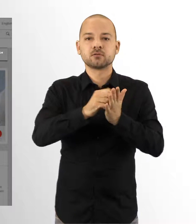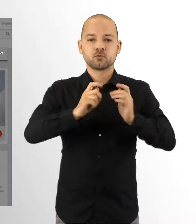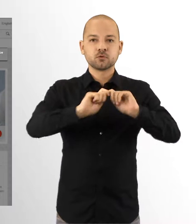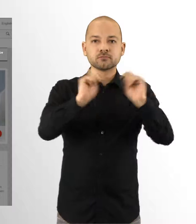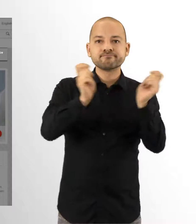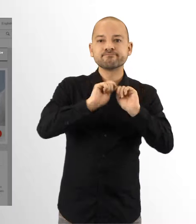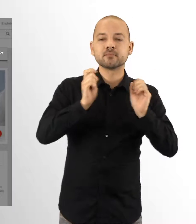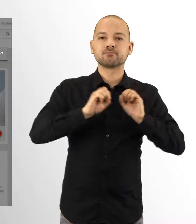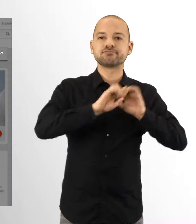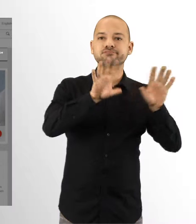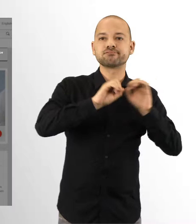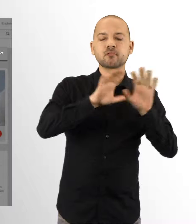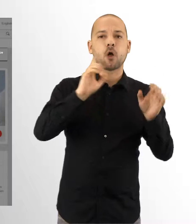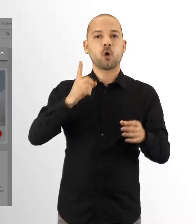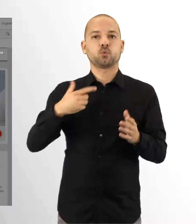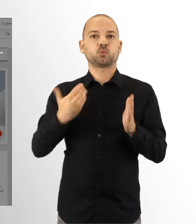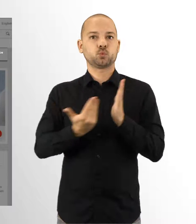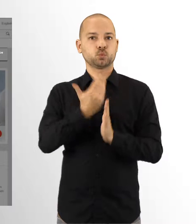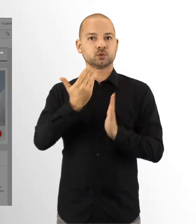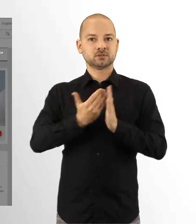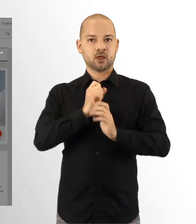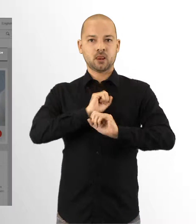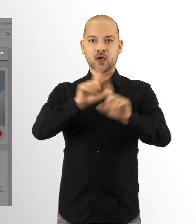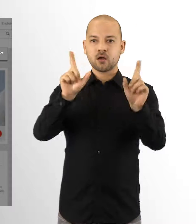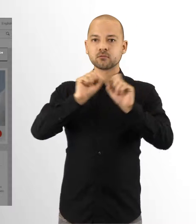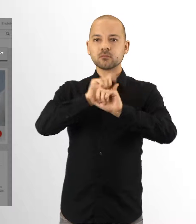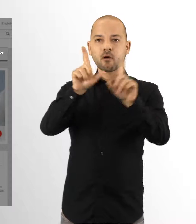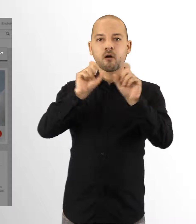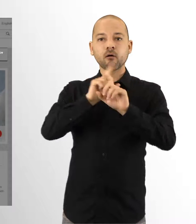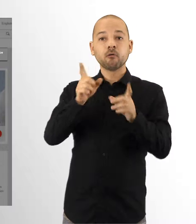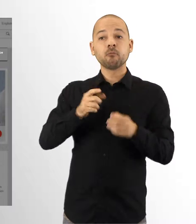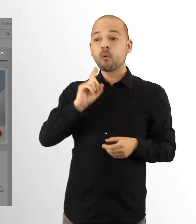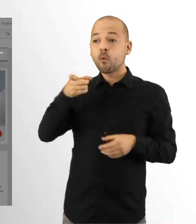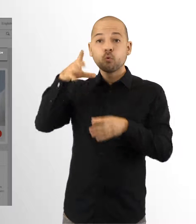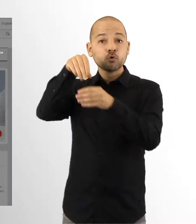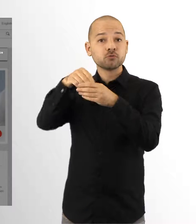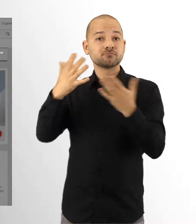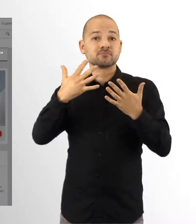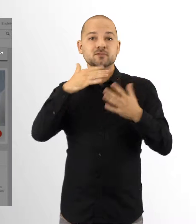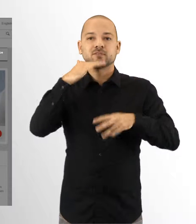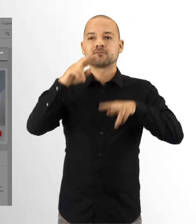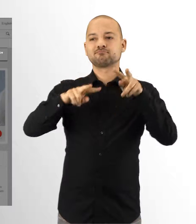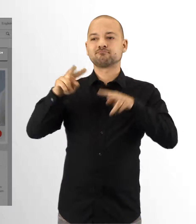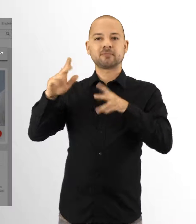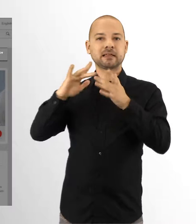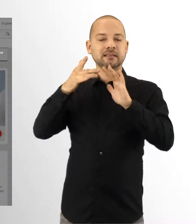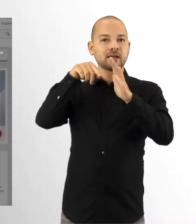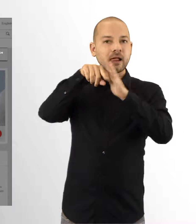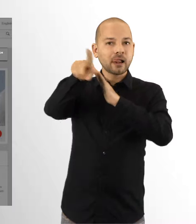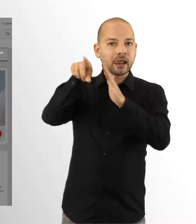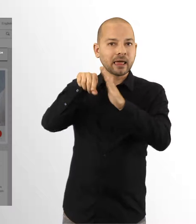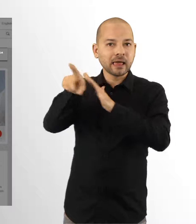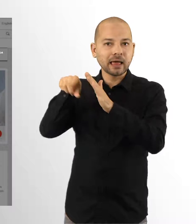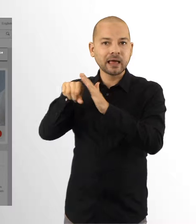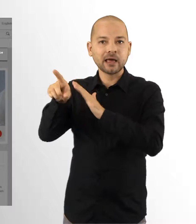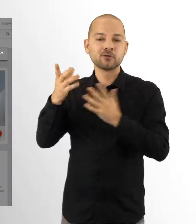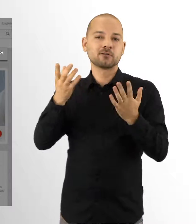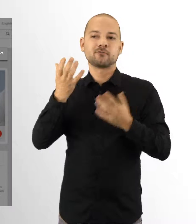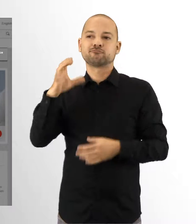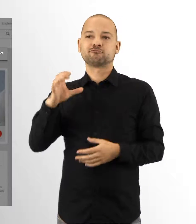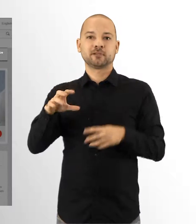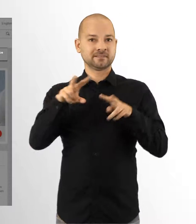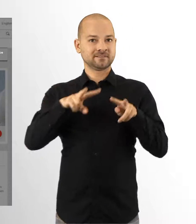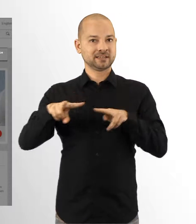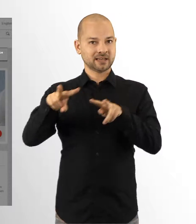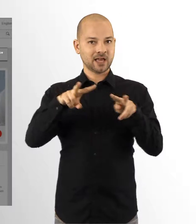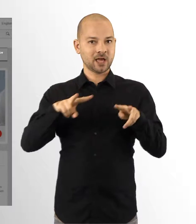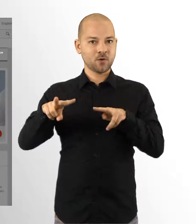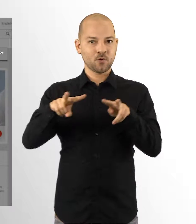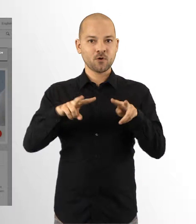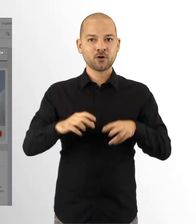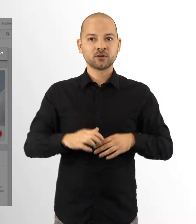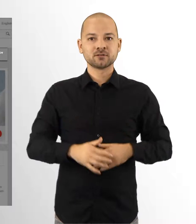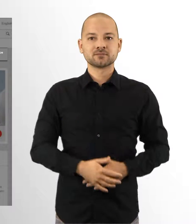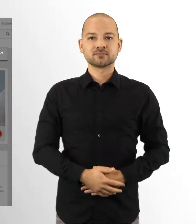unserem Newsletter sowie weiterführende Links und Videos.